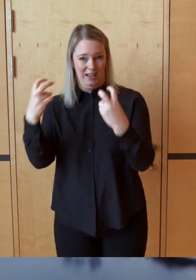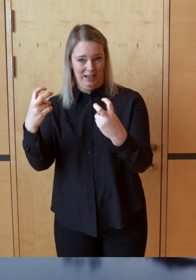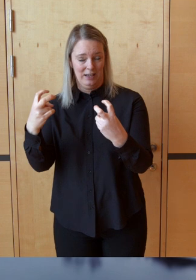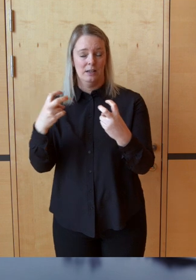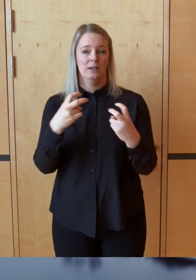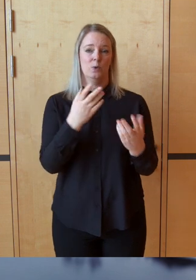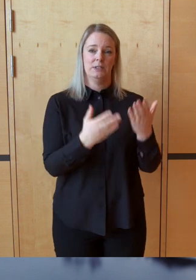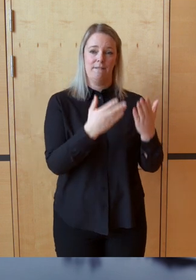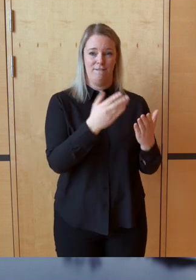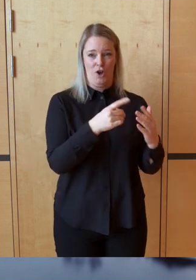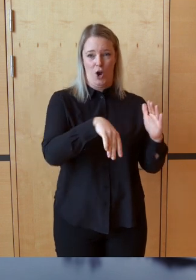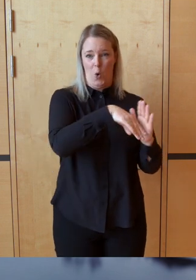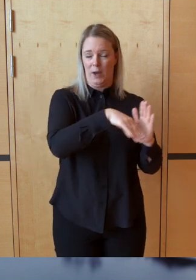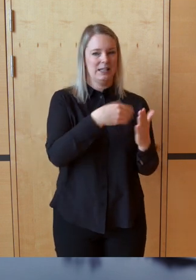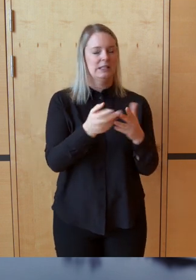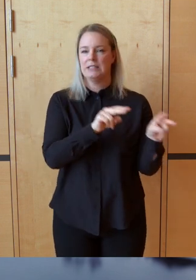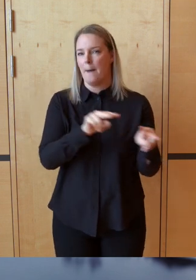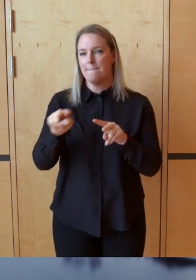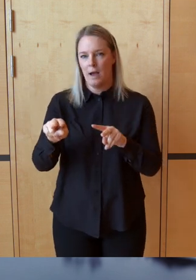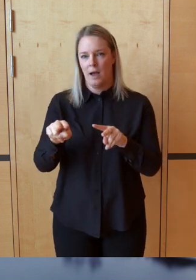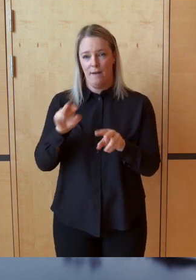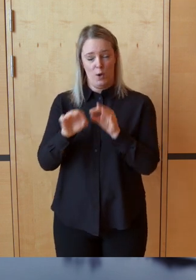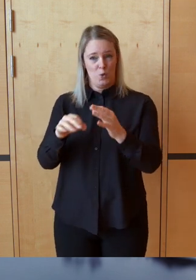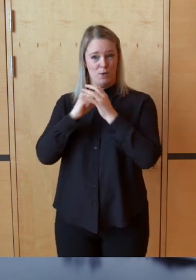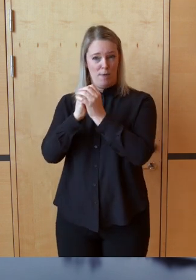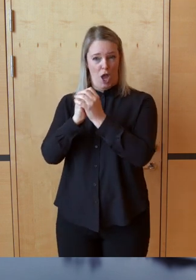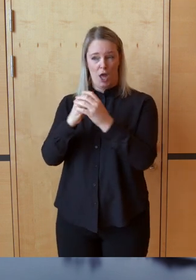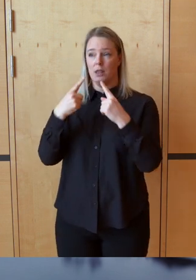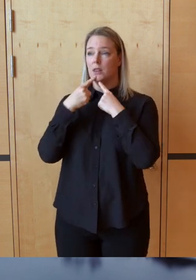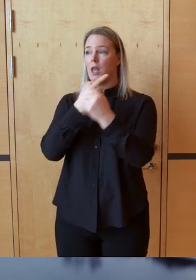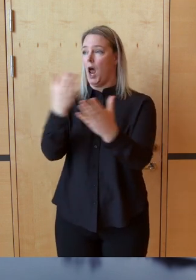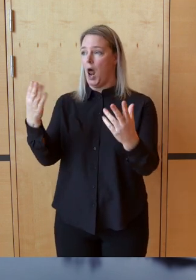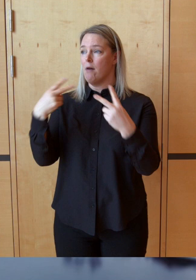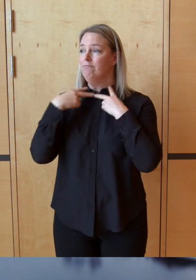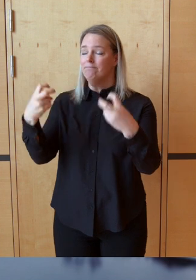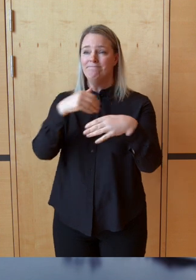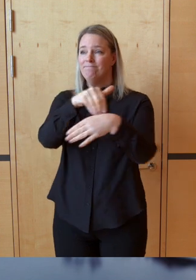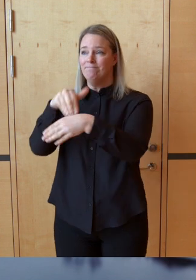Ja men böneutropen det är det att man får komma i ord man utropar och men det Gud och så vidare